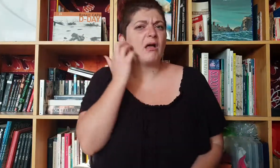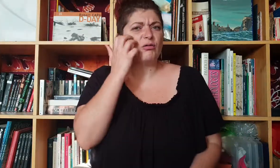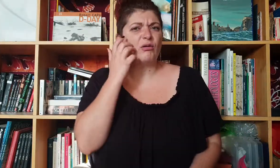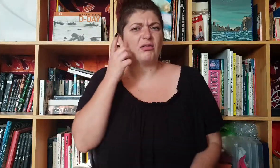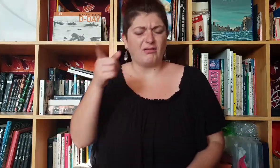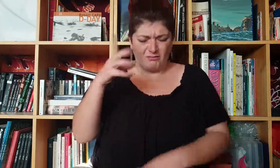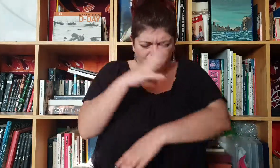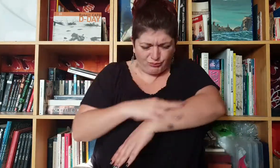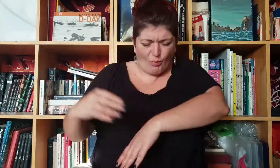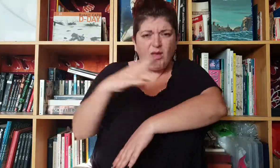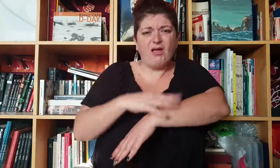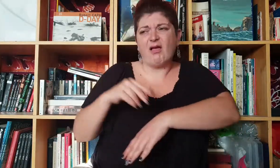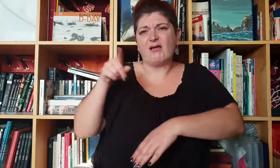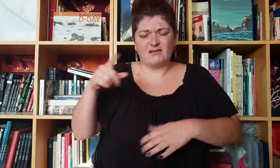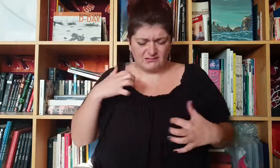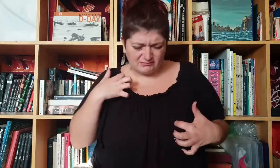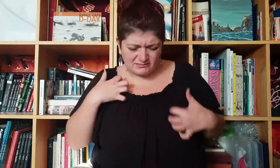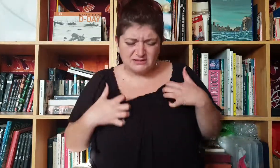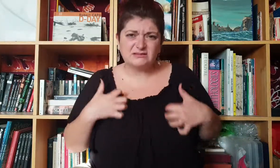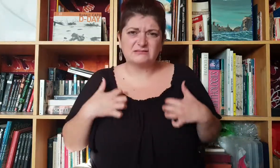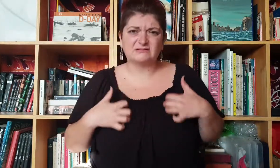Gertrude, ça la tracasse, ces poils.